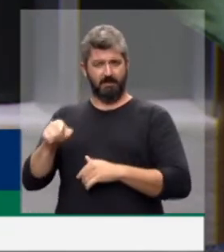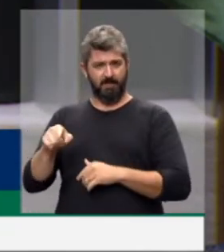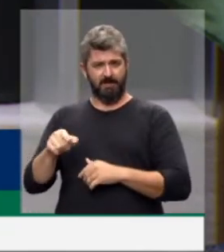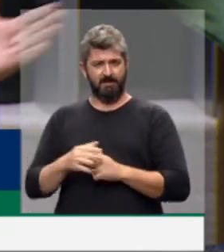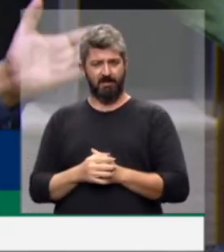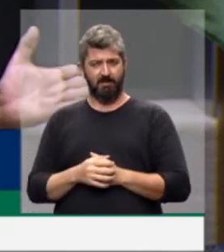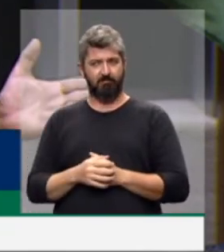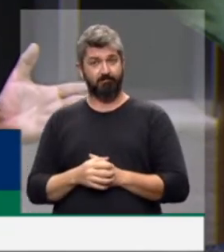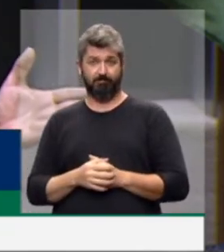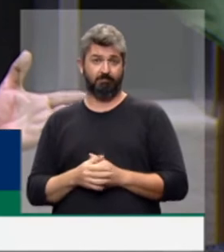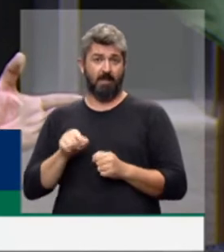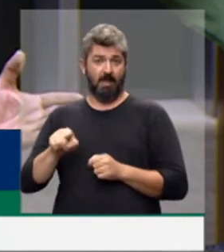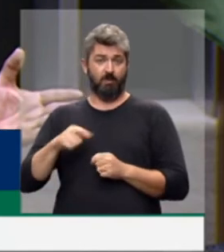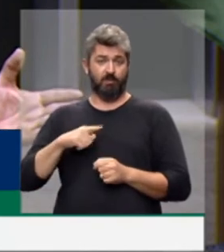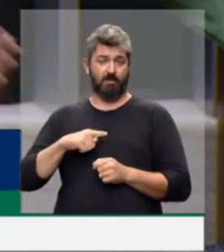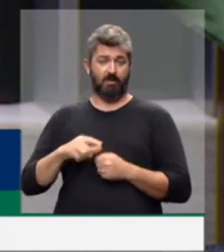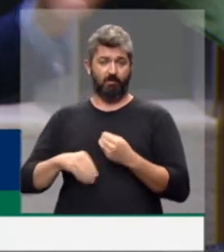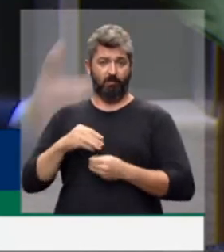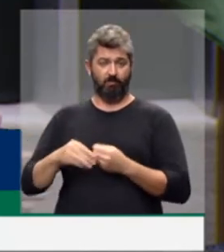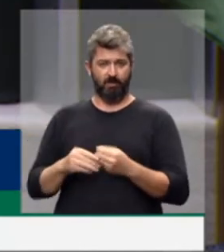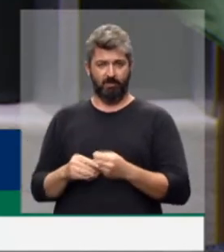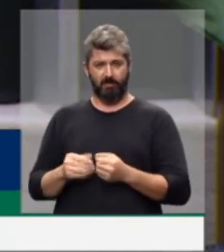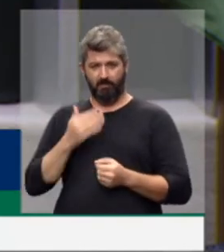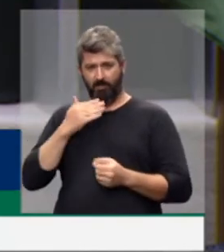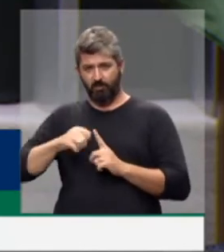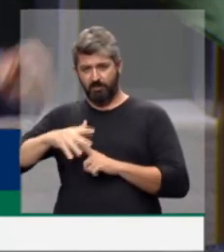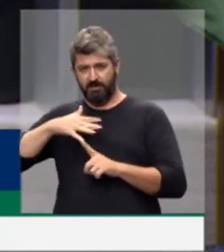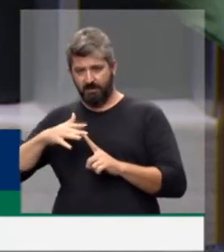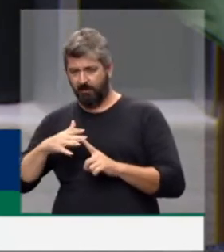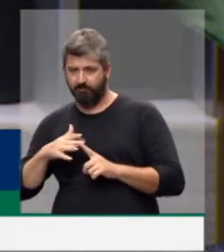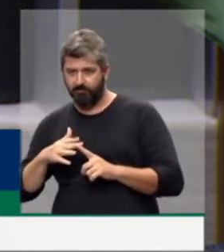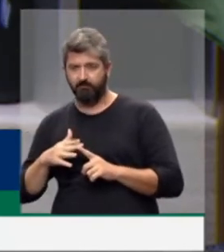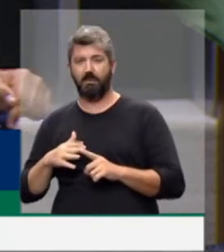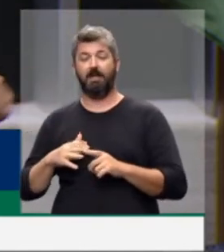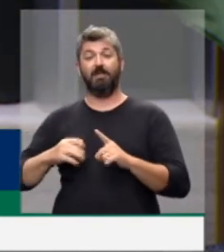O MERCADO, O PROBLEMA É ESSE, VAMOS MUDAR A REGRA QUE TEM HOJE PARA FAVORECER ESSAS